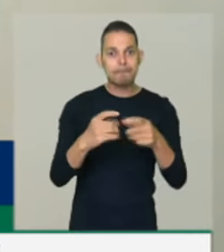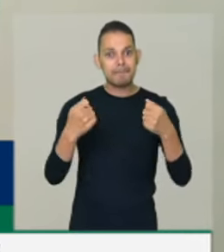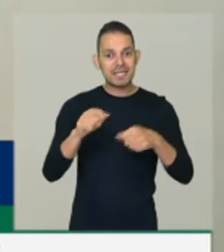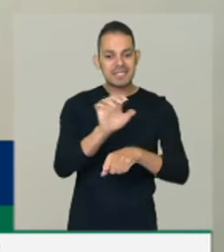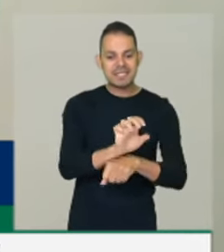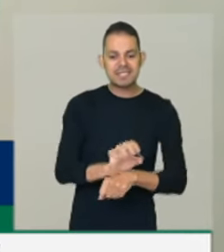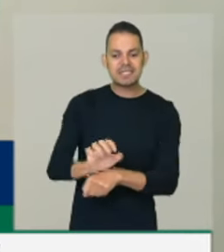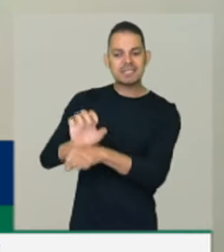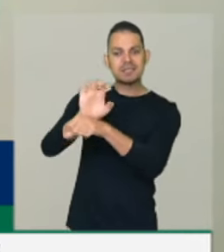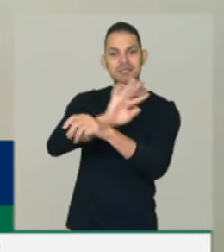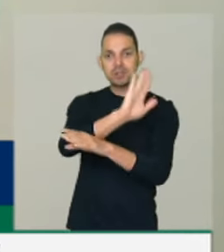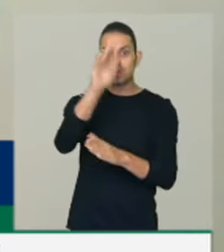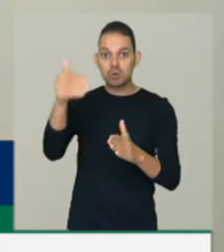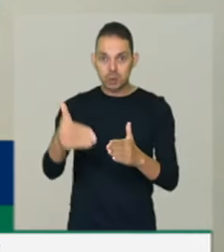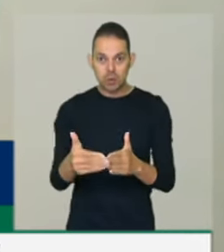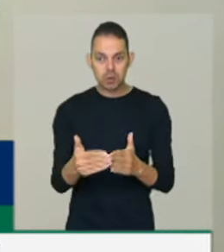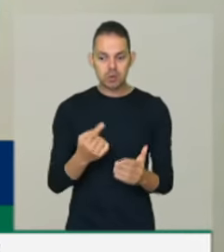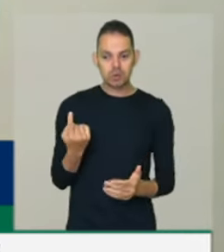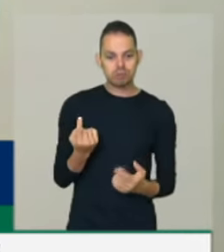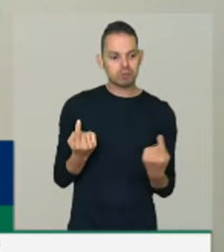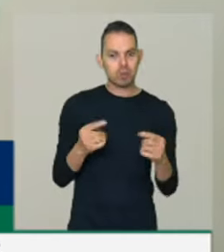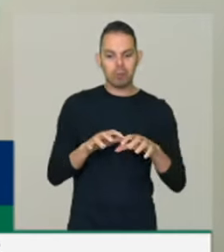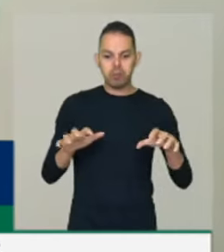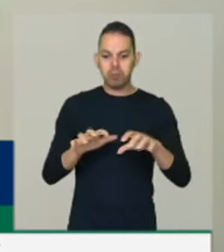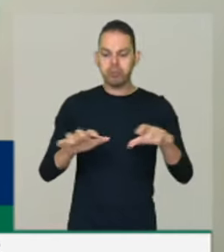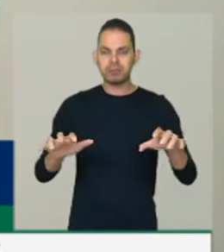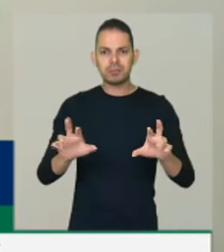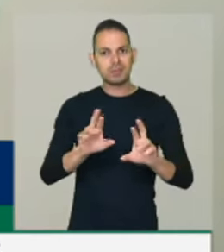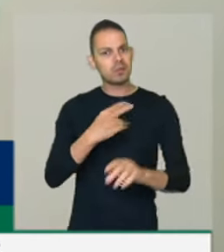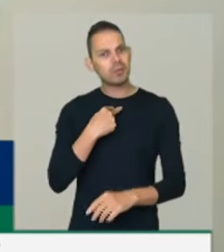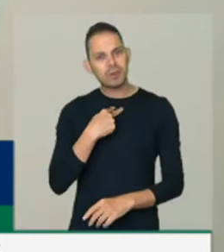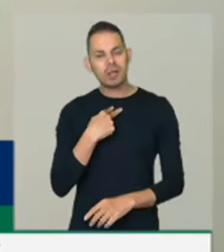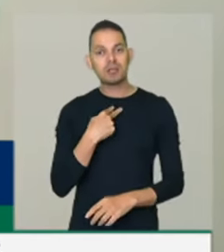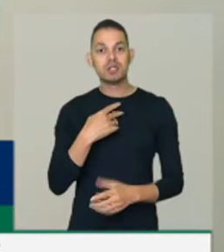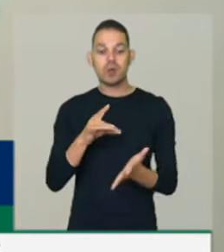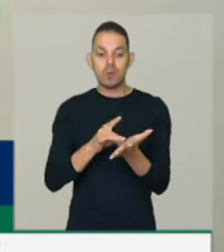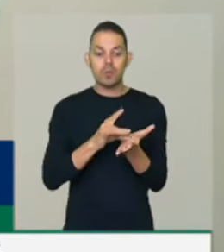INIMIGO COMUM E PRECISAMOS DE AÇÕES COORDENADAS DE COALIZÃO, DE UNIÃO DE FORÇAS E NÃO ADIANTA CULPAR